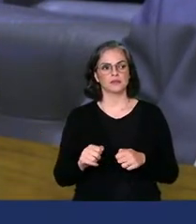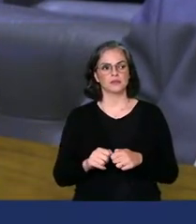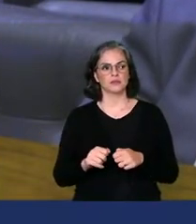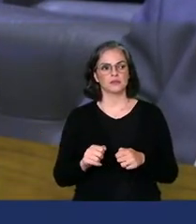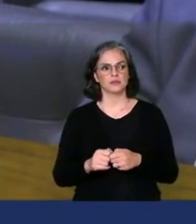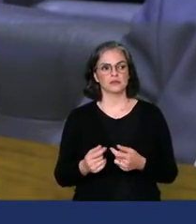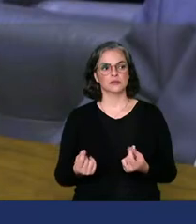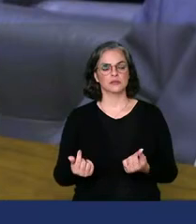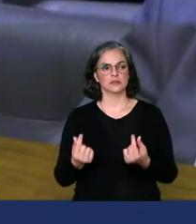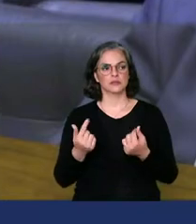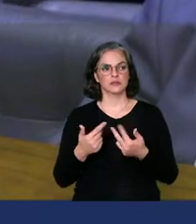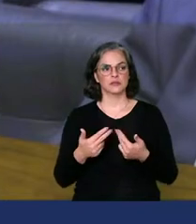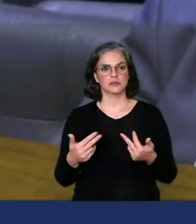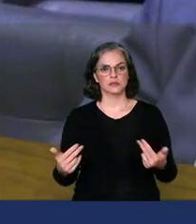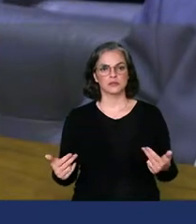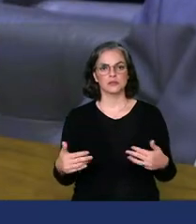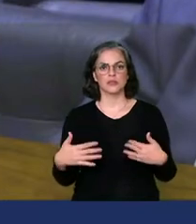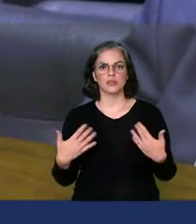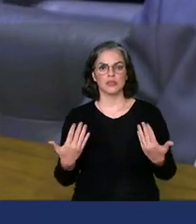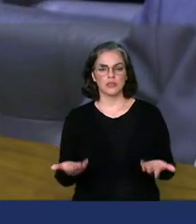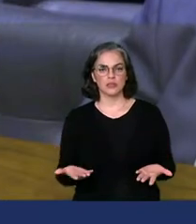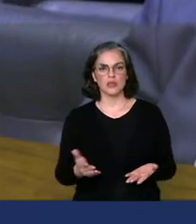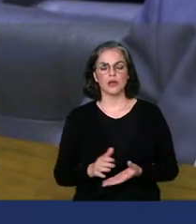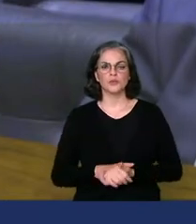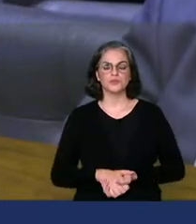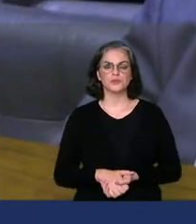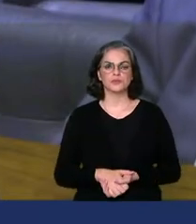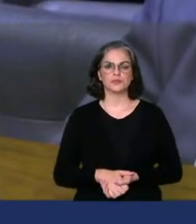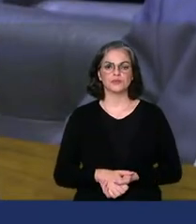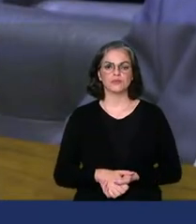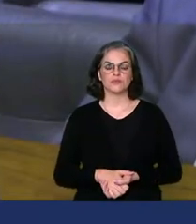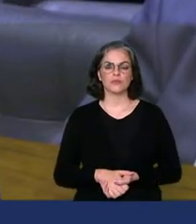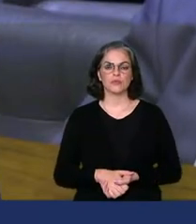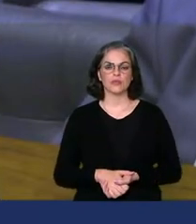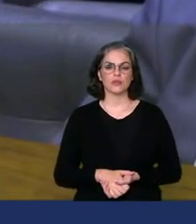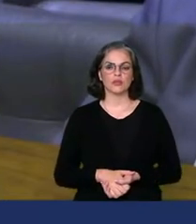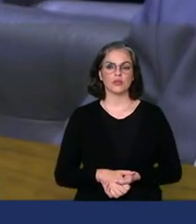DEFINIRÁAS DIRETRIZES A SEREM APLICADOS OS RECURSOS. PORTANTO OS RECURSOS SERÃO APLICADOS NUMA LINHA DE